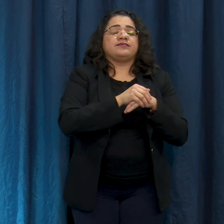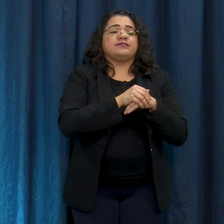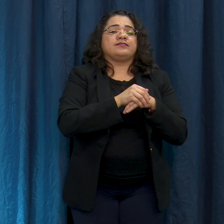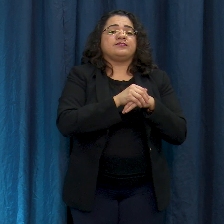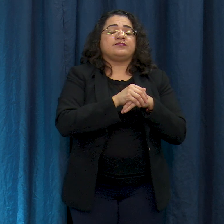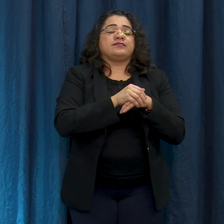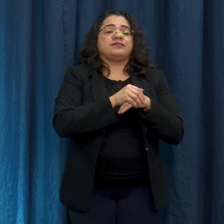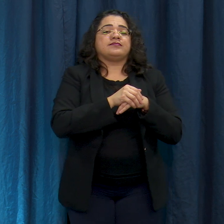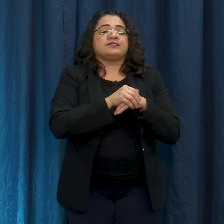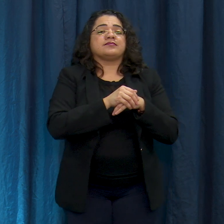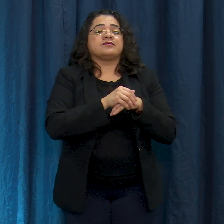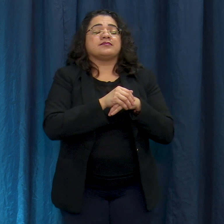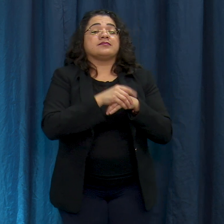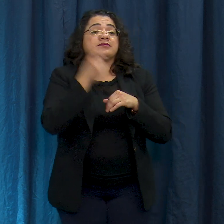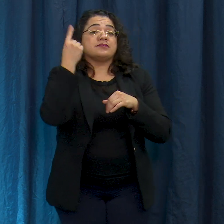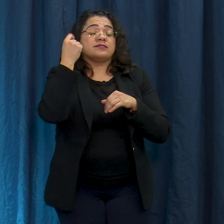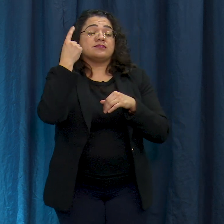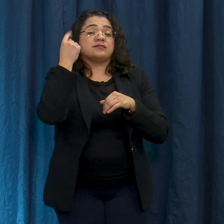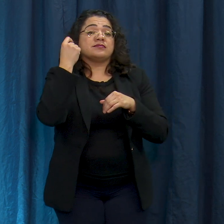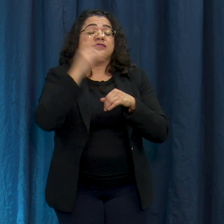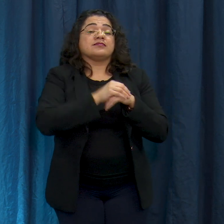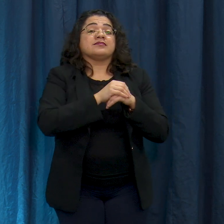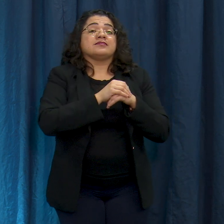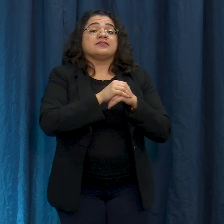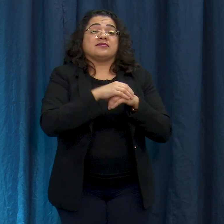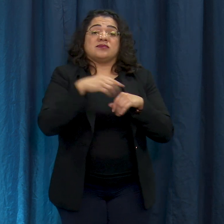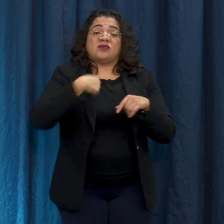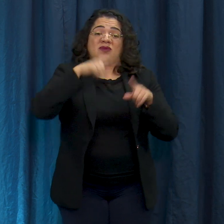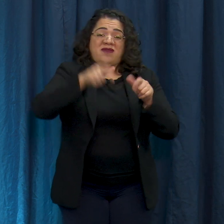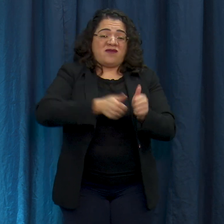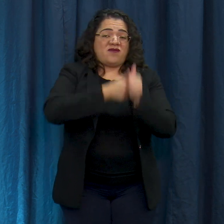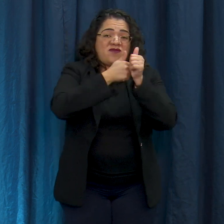pueden fo Carson en las medidas crucial desde prevention in meeting me tonight